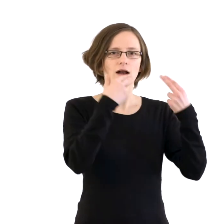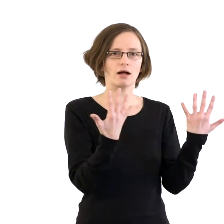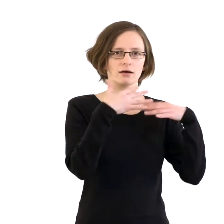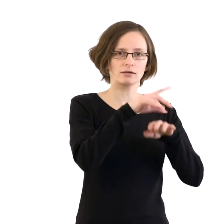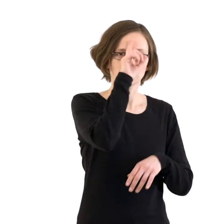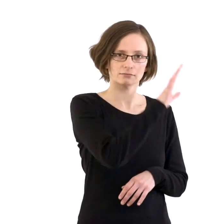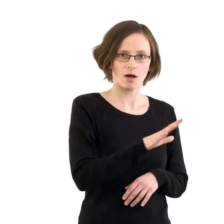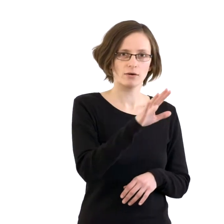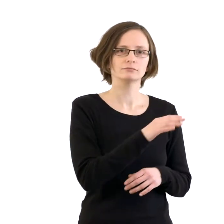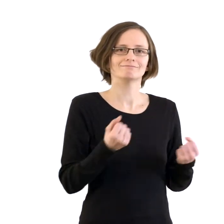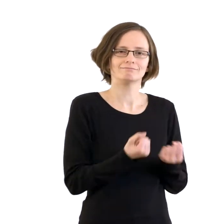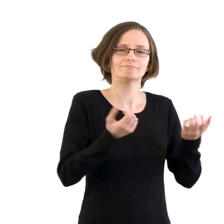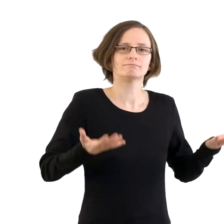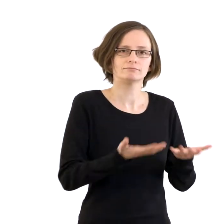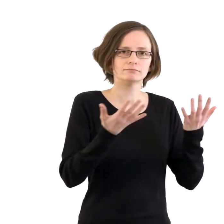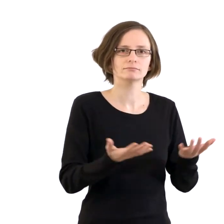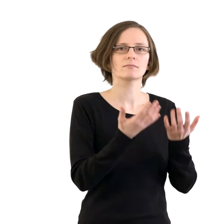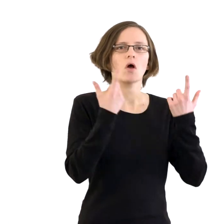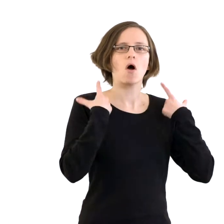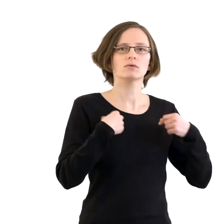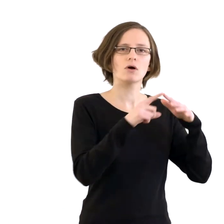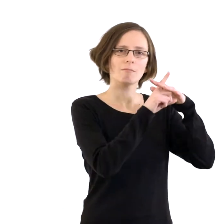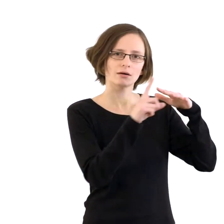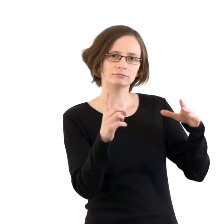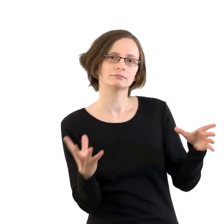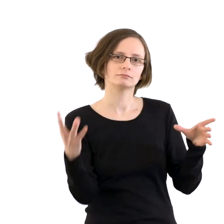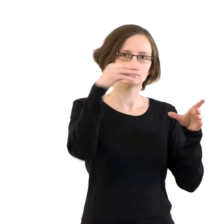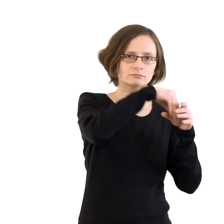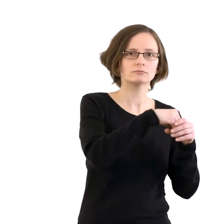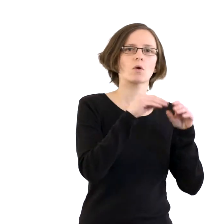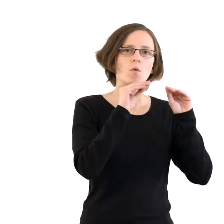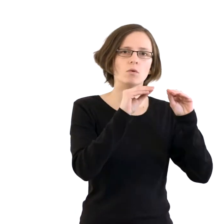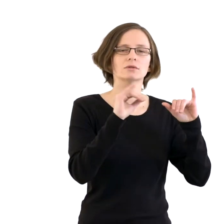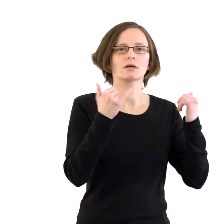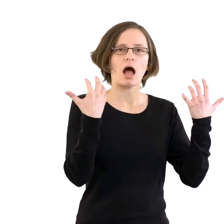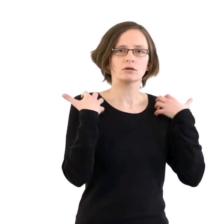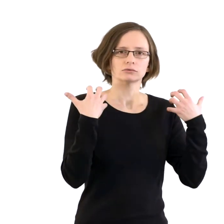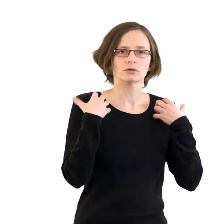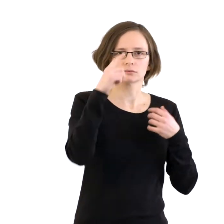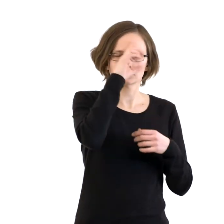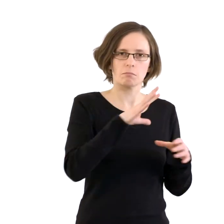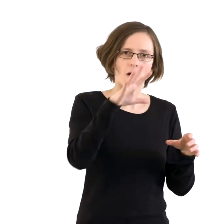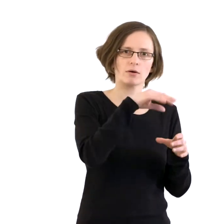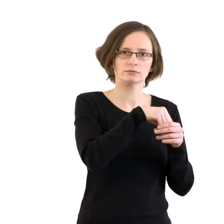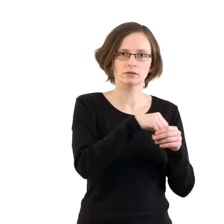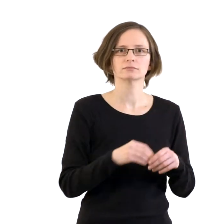Reintegracja społeczna to działania odbudowujące u osoby wykluczonej społecznie umiejętności uczestnictwa w społeczeństwie.